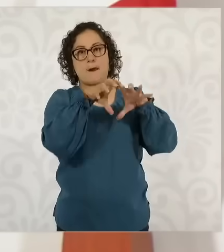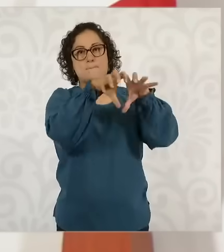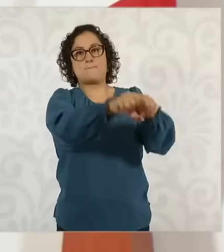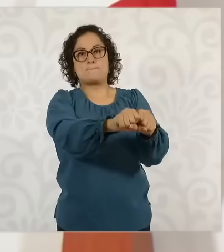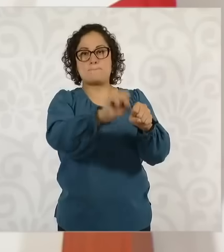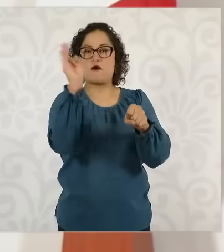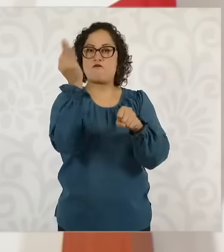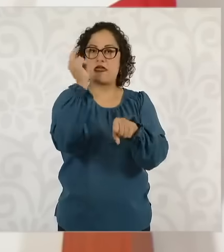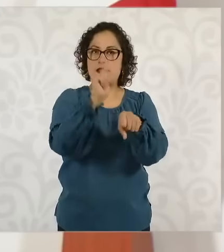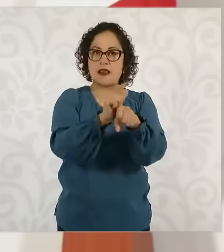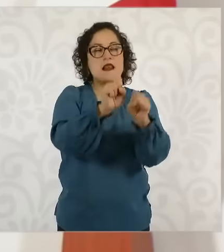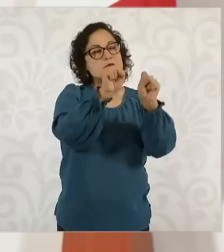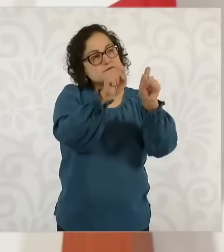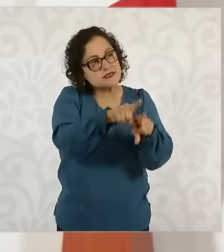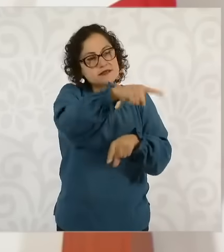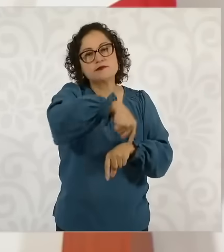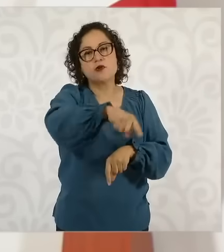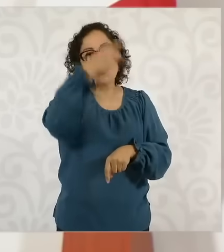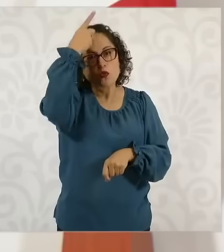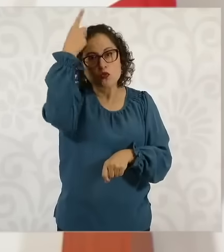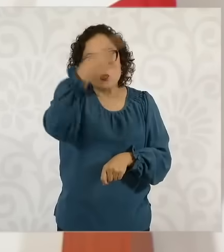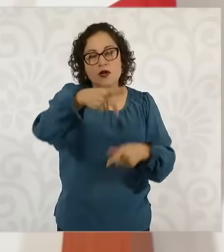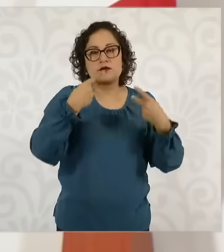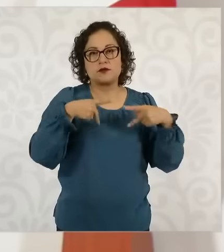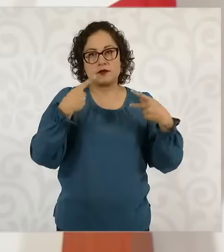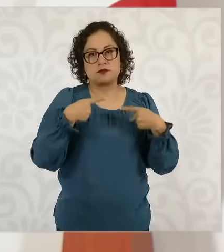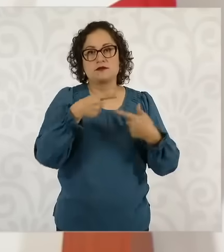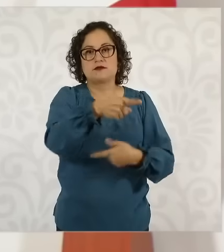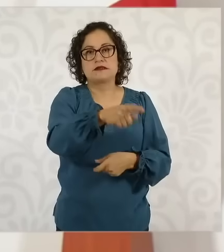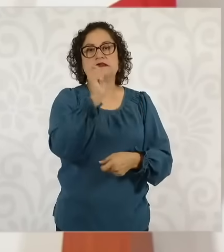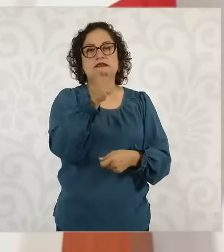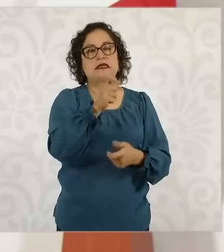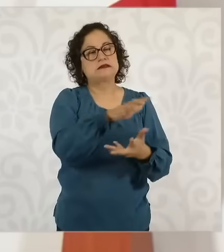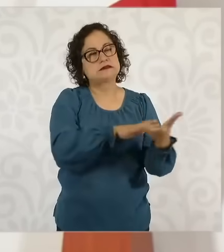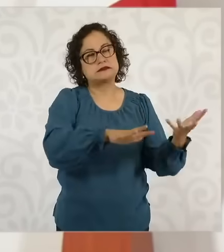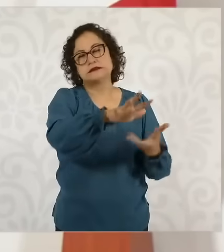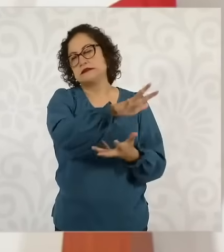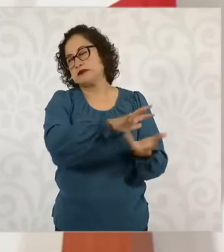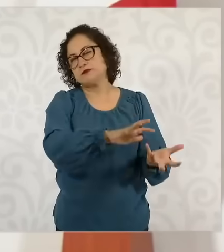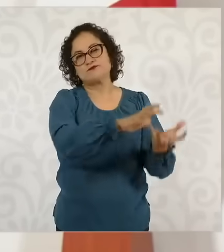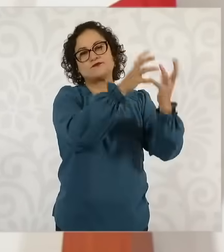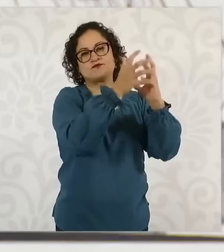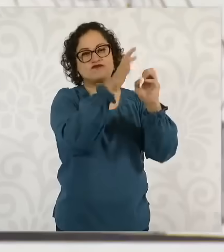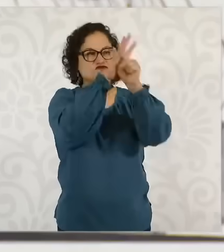conflicto social muy fuerte que derivó en una cruenta represión. Después cuando llega Peña dijo,